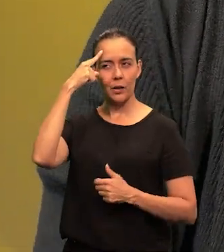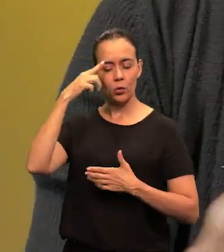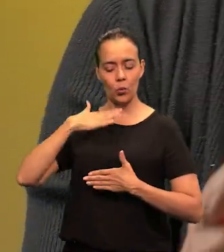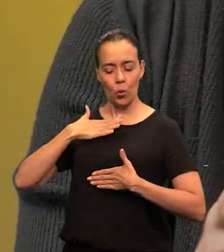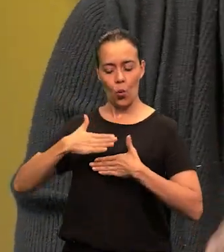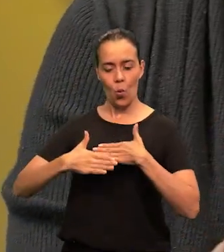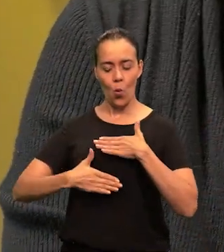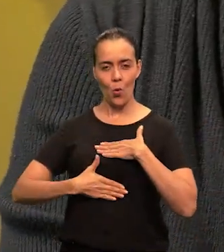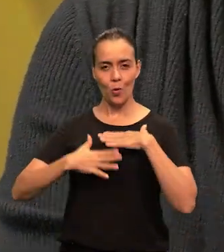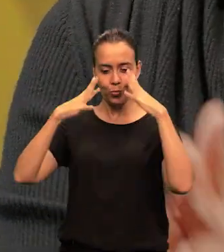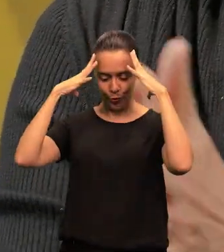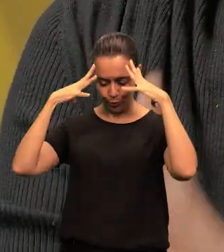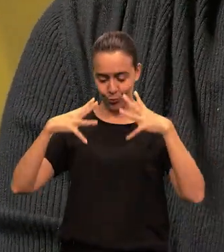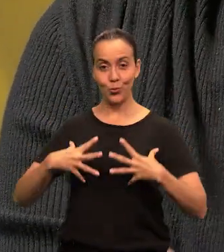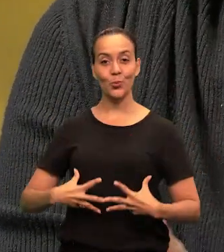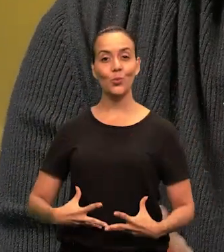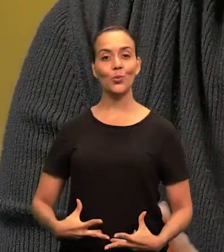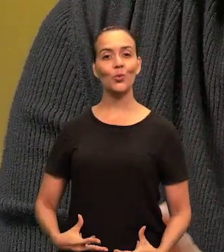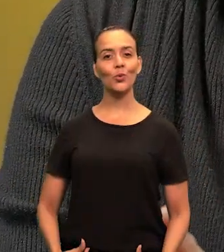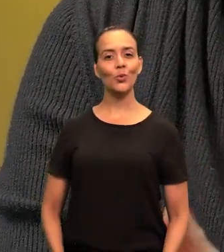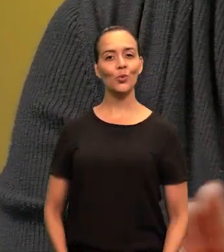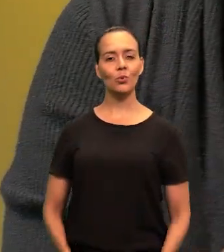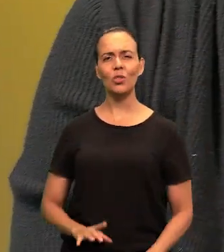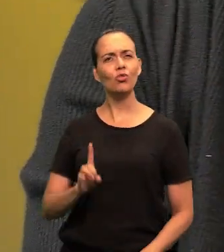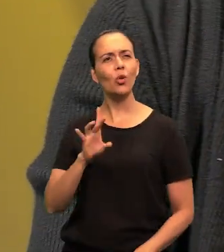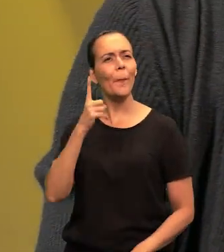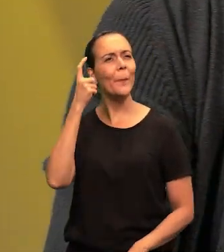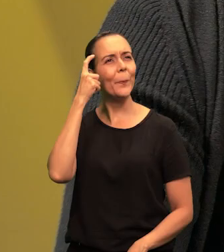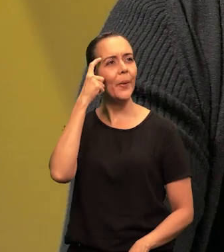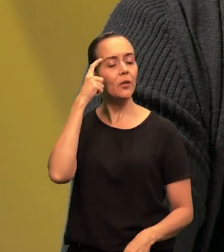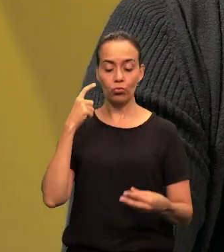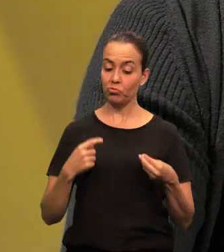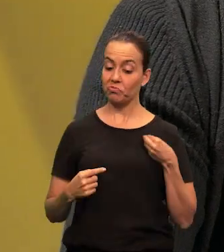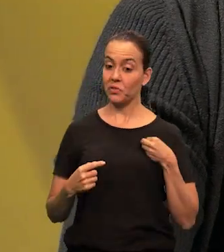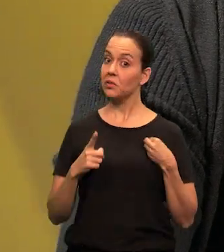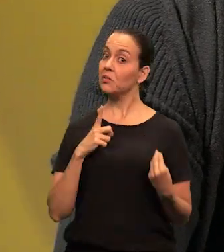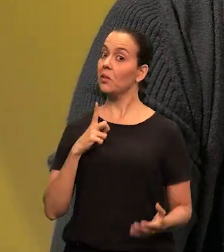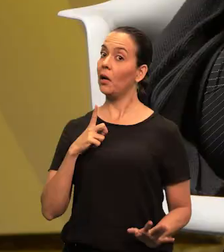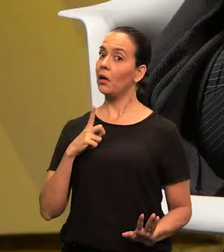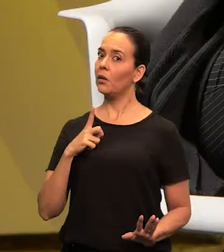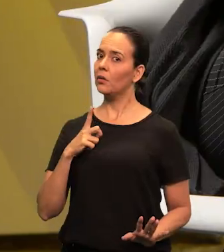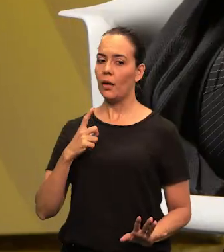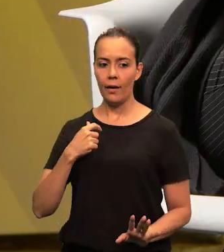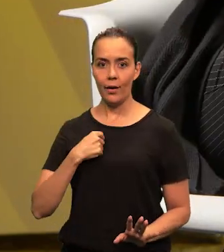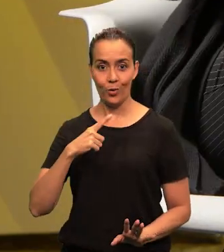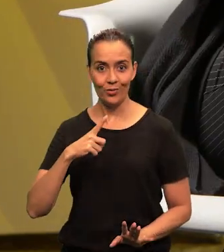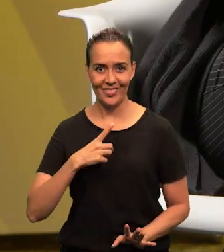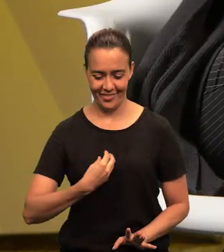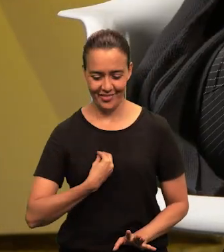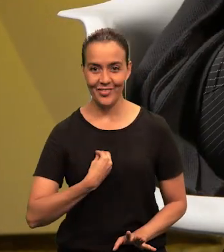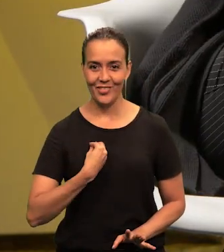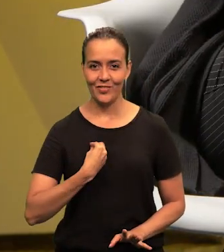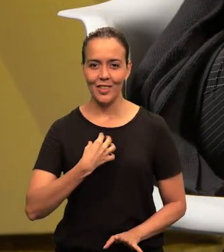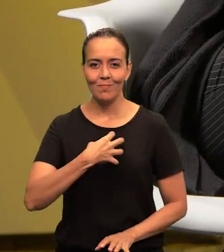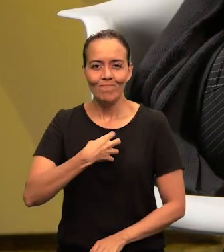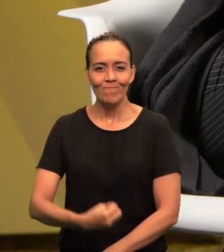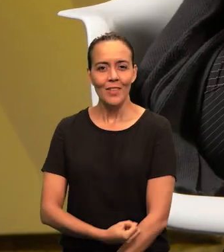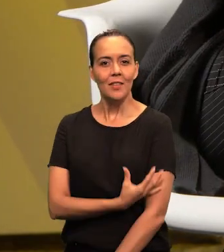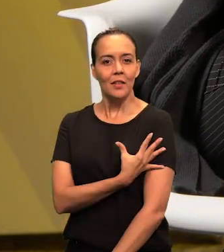Não dá mais para pensar sem o corpo. Não é "penso, logo existo", né? Eu existo, logo sinto, por exemplo.